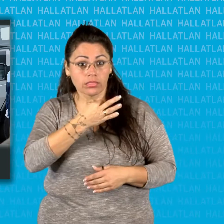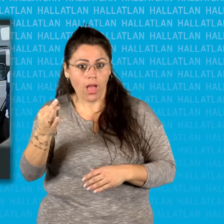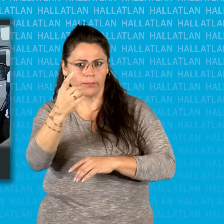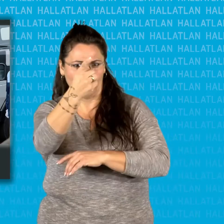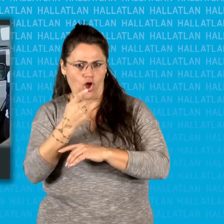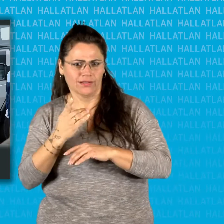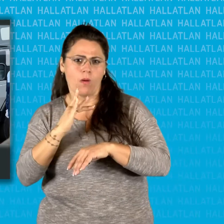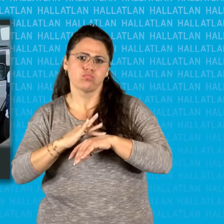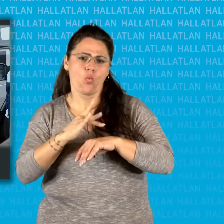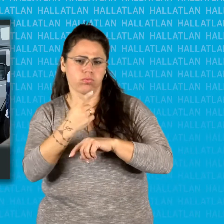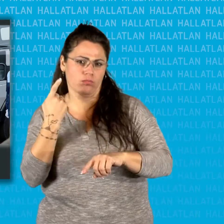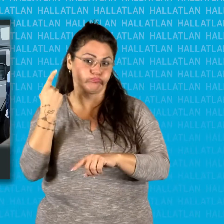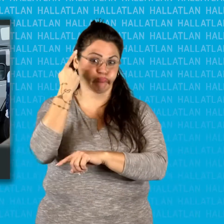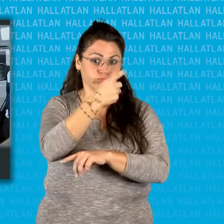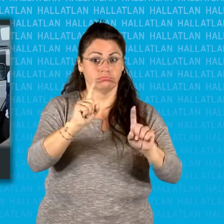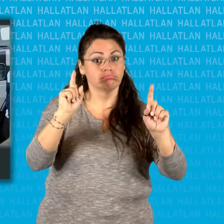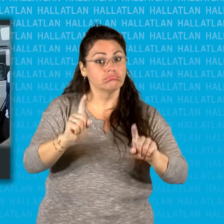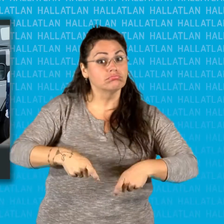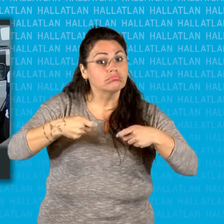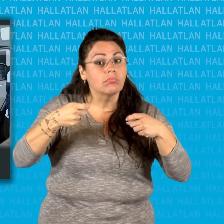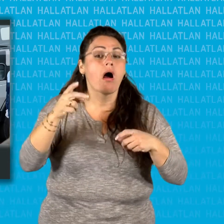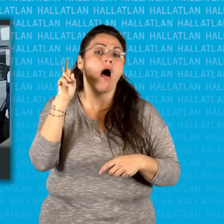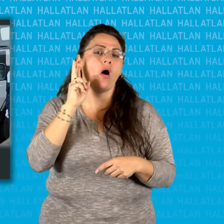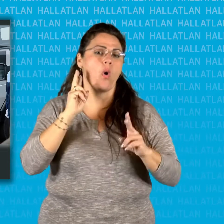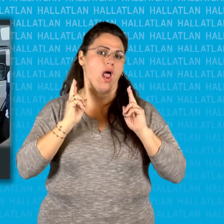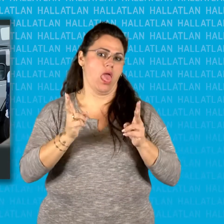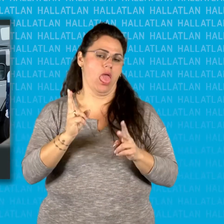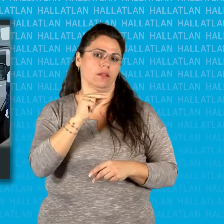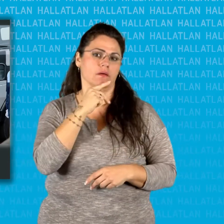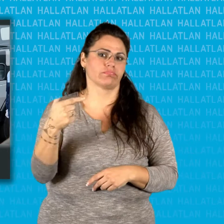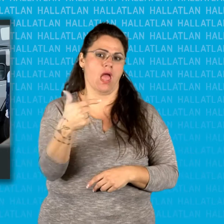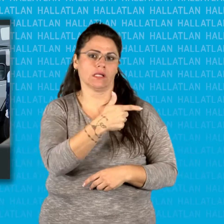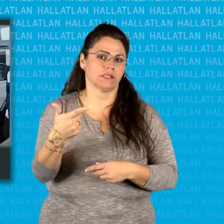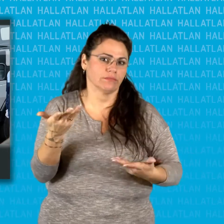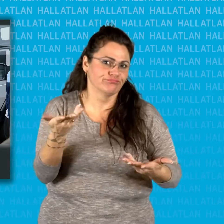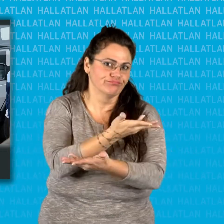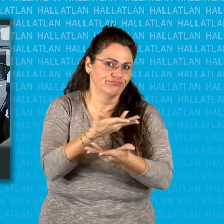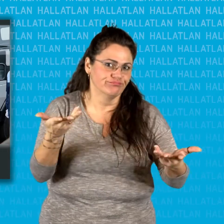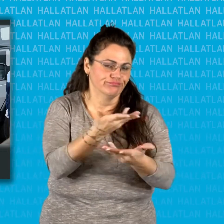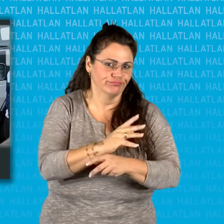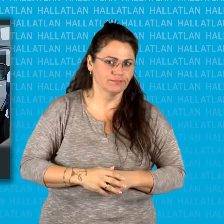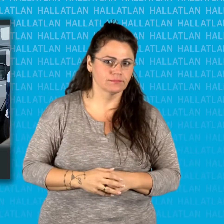60 napra felfüggeszti a rakétatesztjeit, párbeszédet kezdhetnek.